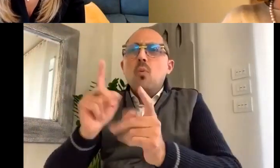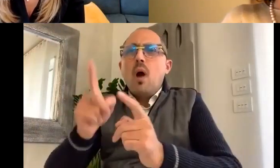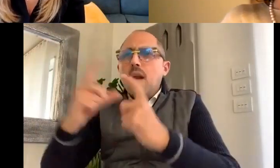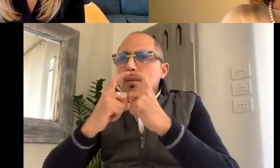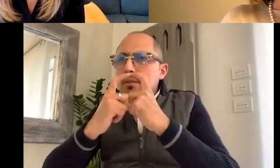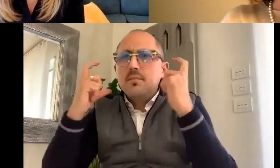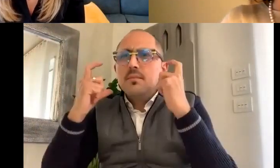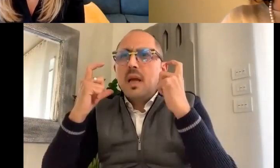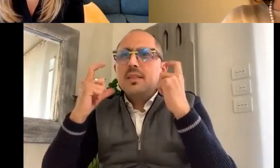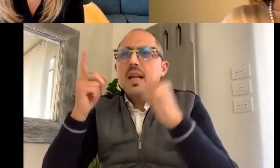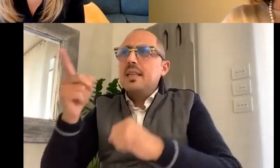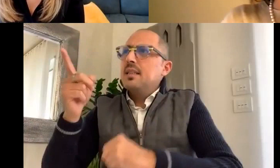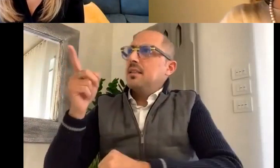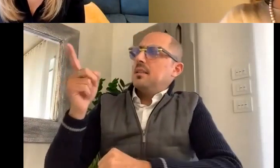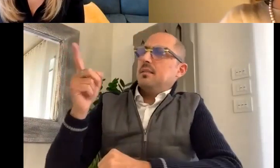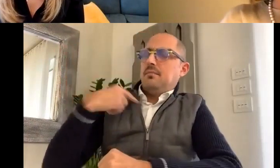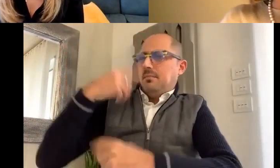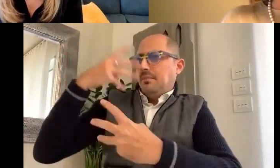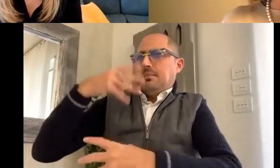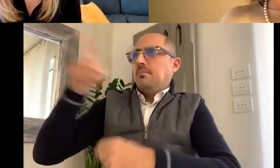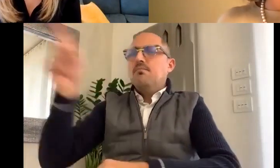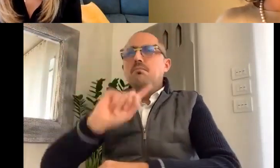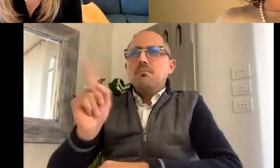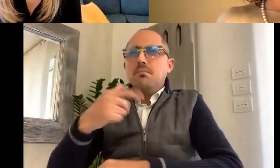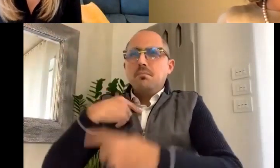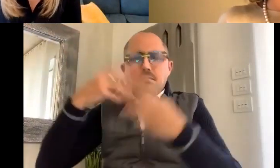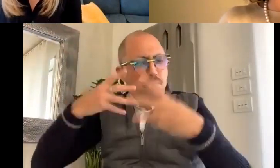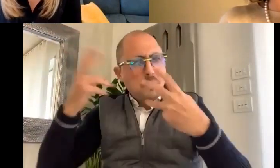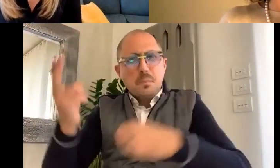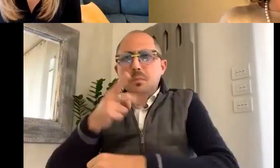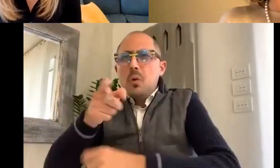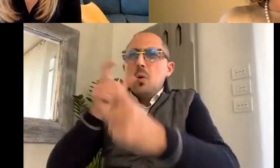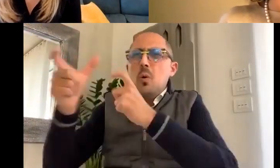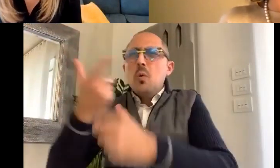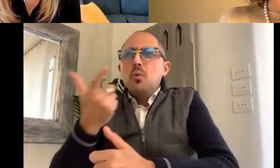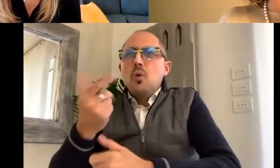perché la difficoltà delle persone sorde è proprio questa mascherina a causa della quale